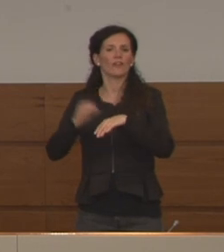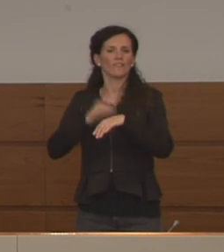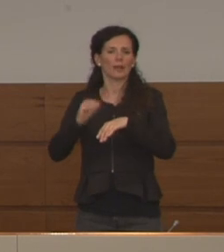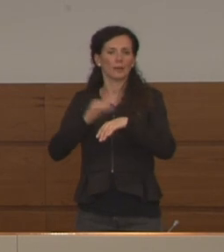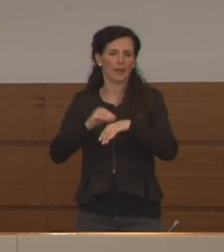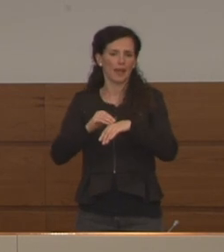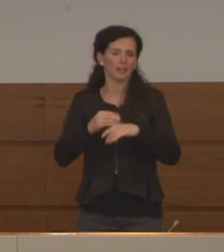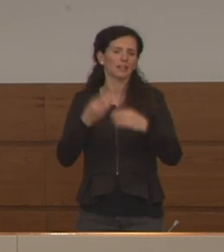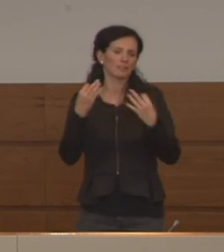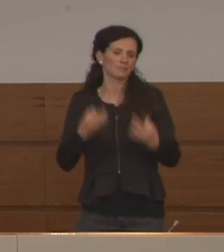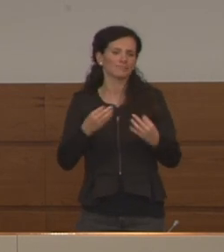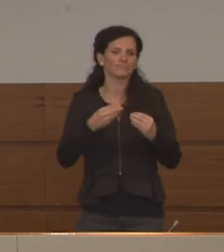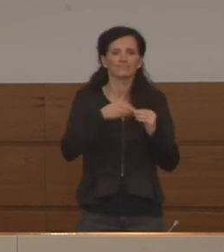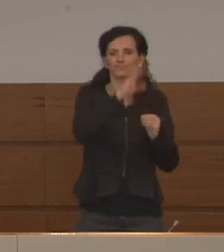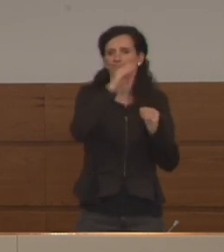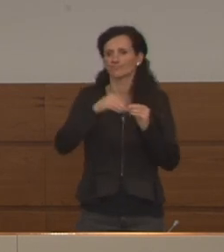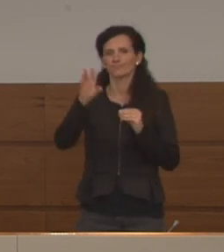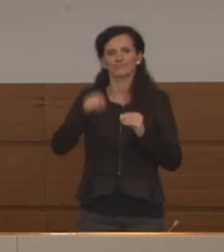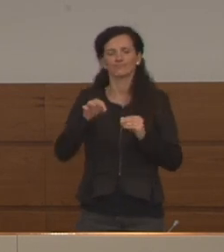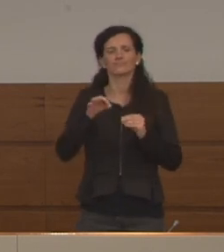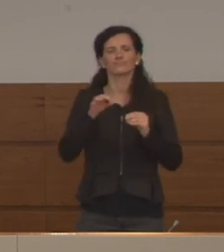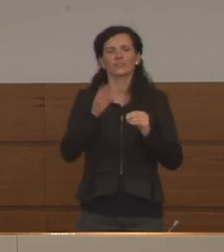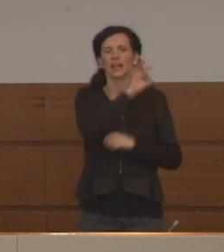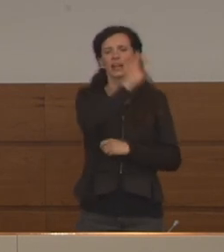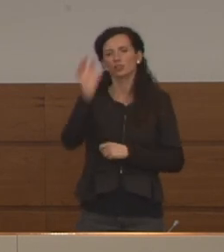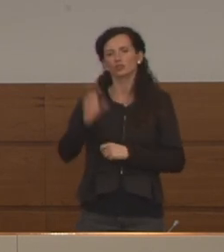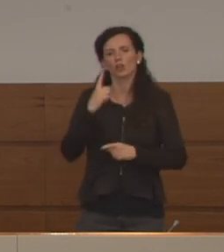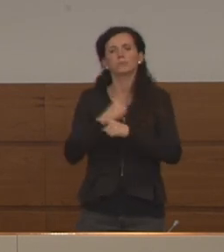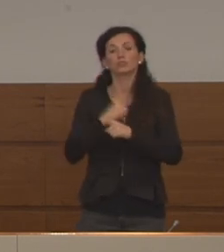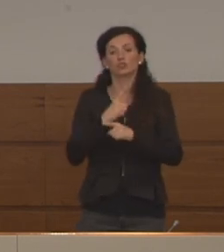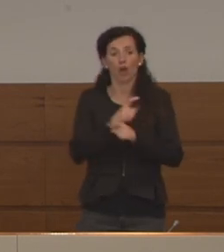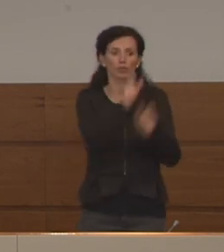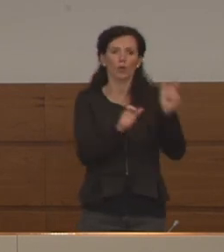inviato nelle Regioni che hanno maggiore bisogno di personale sanitario.